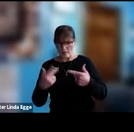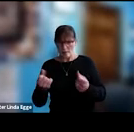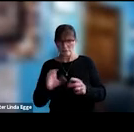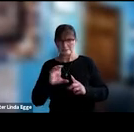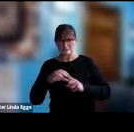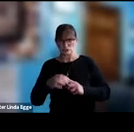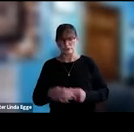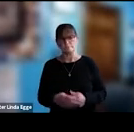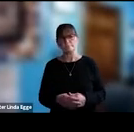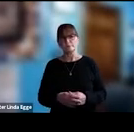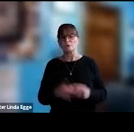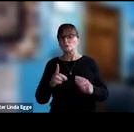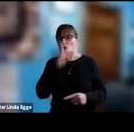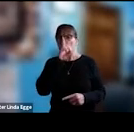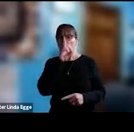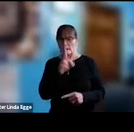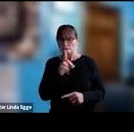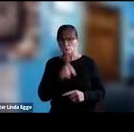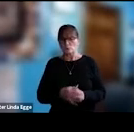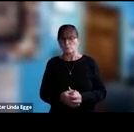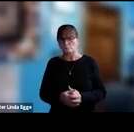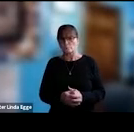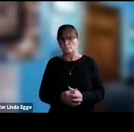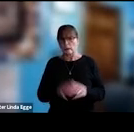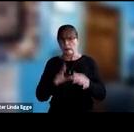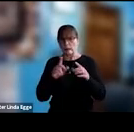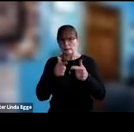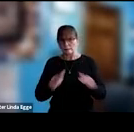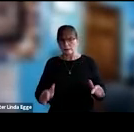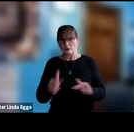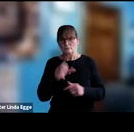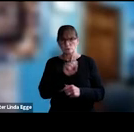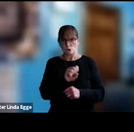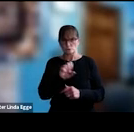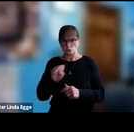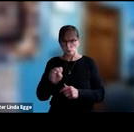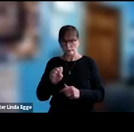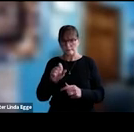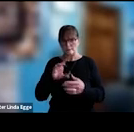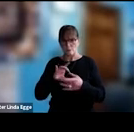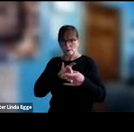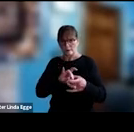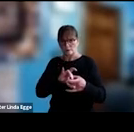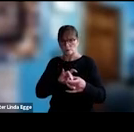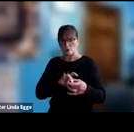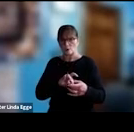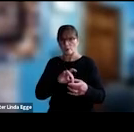El documento la seguridad social sobre la materialidad se encuentra